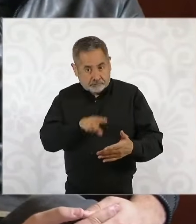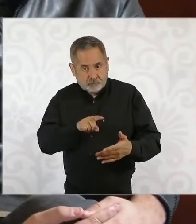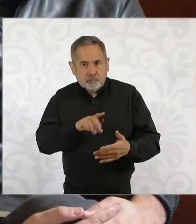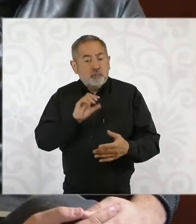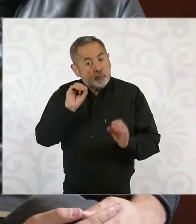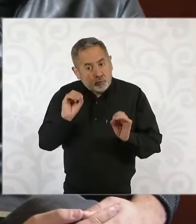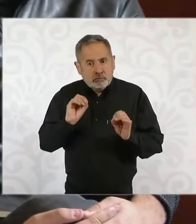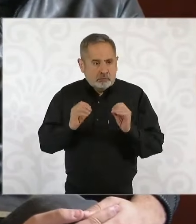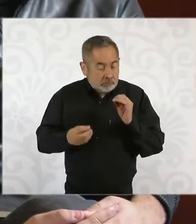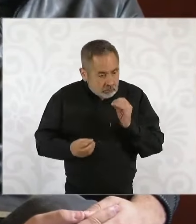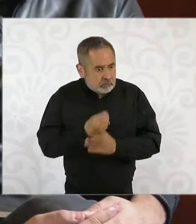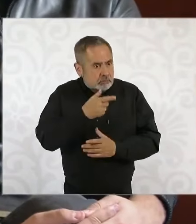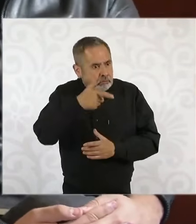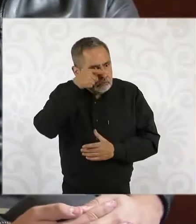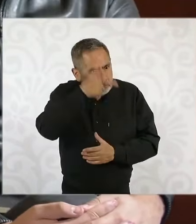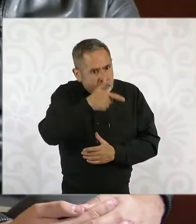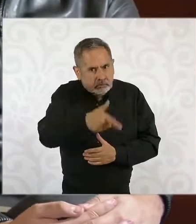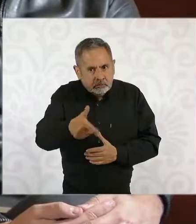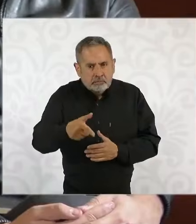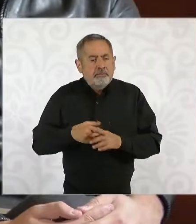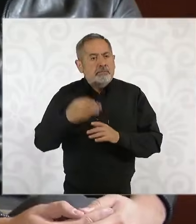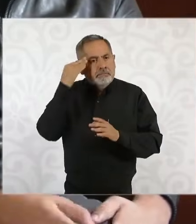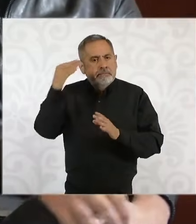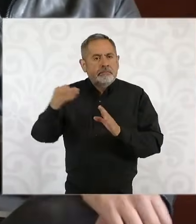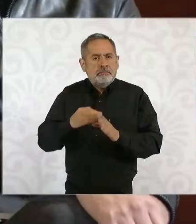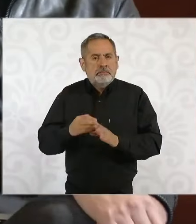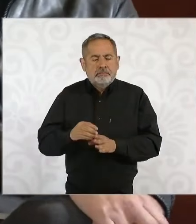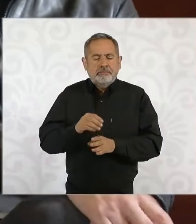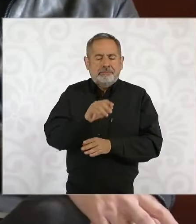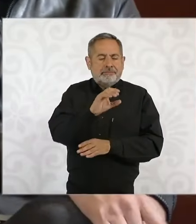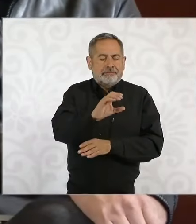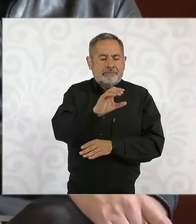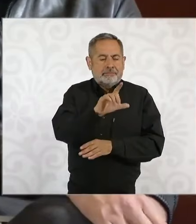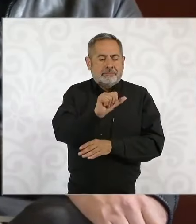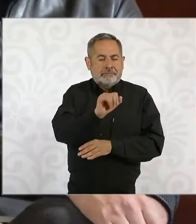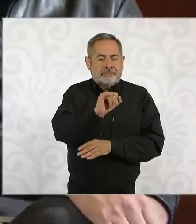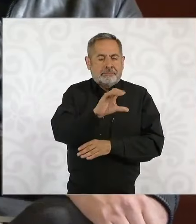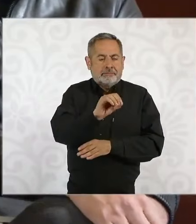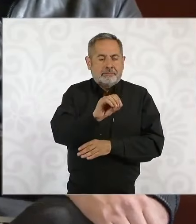todo si en el periodo clásico tardío puede aportar una nueva información que incluso modifique lo que